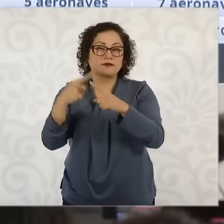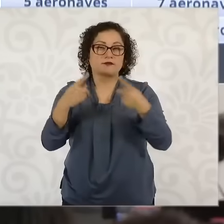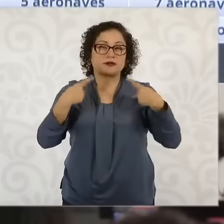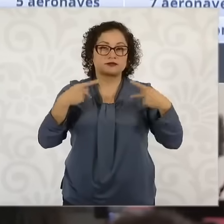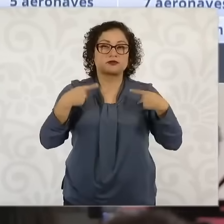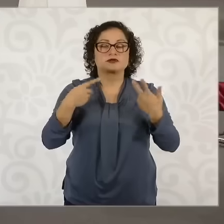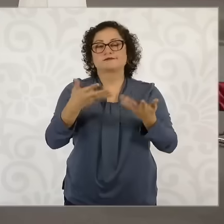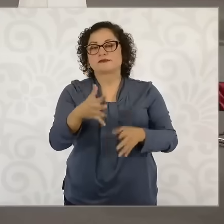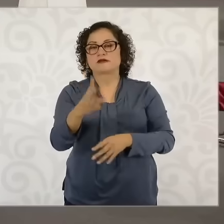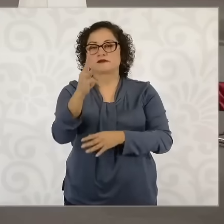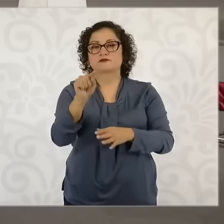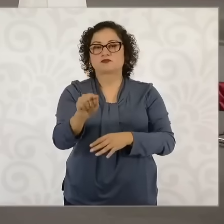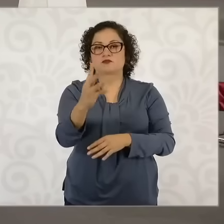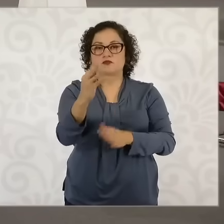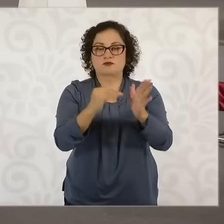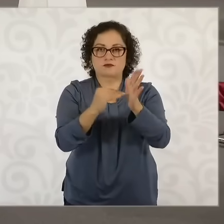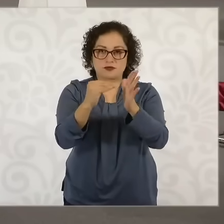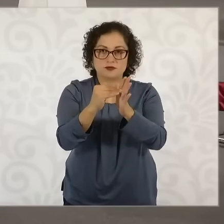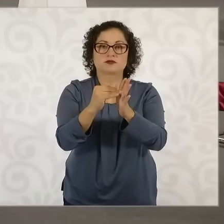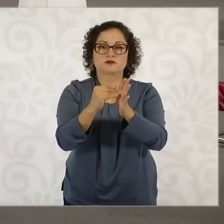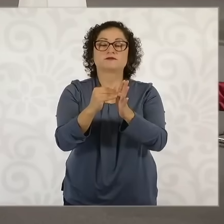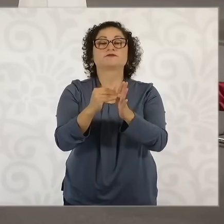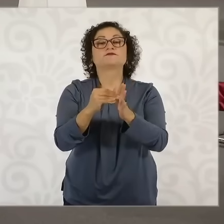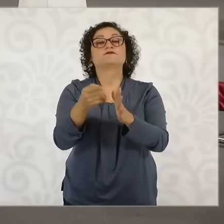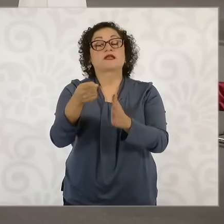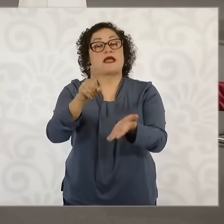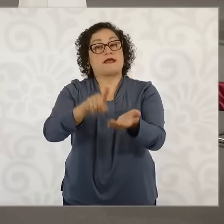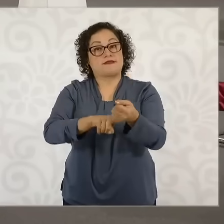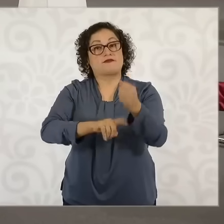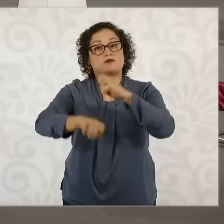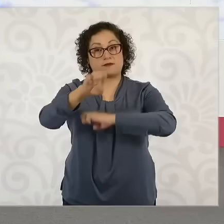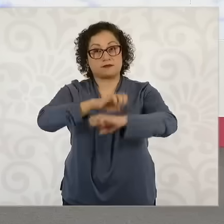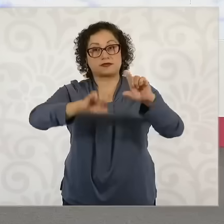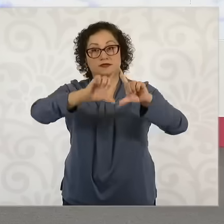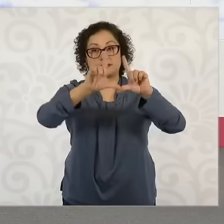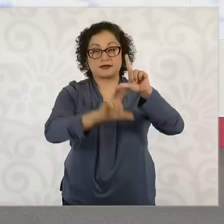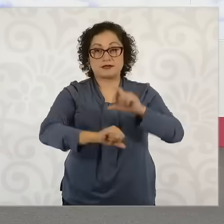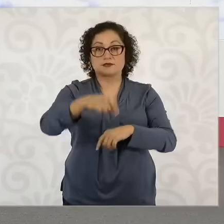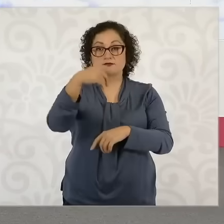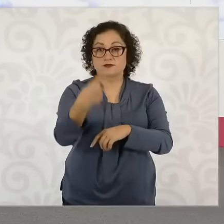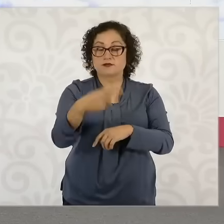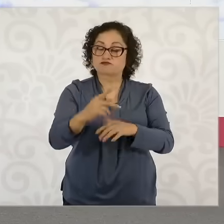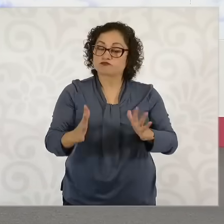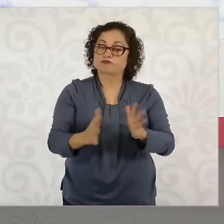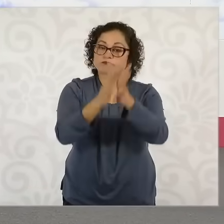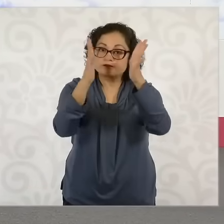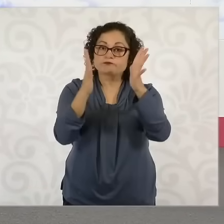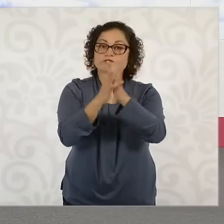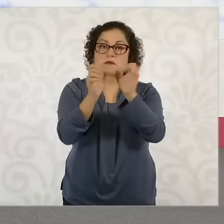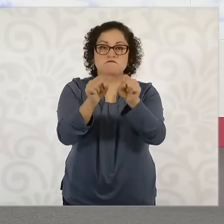a tener una participación del 4.8 en el mercado nacional y con eso incentivar el fortalecimiento